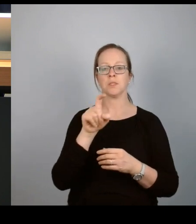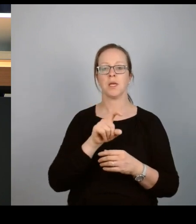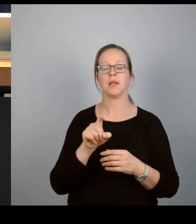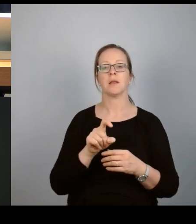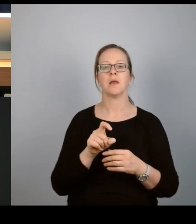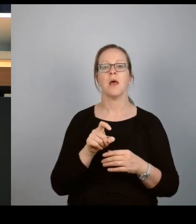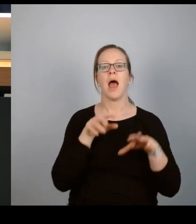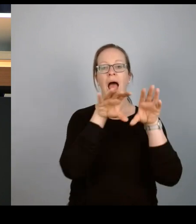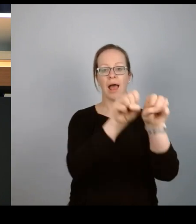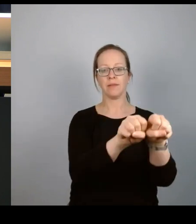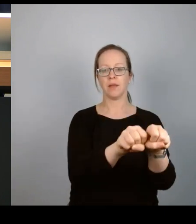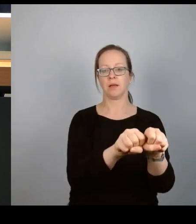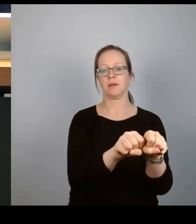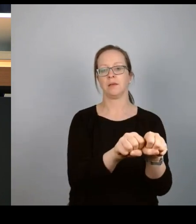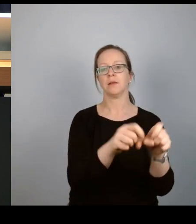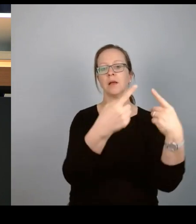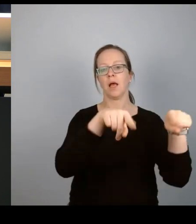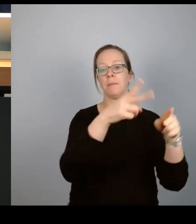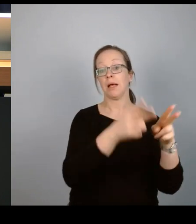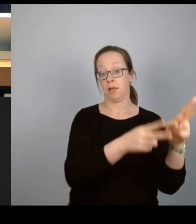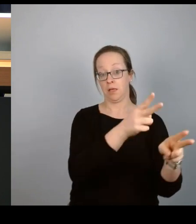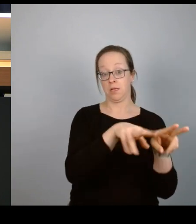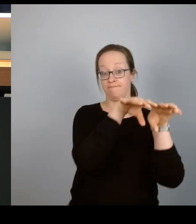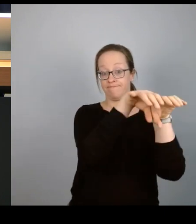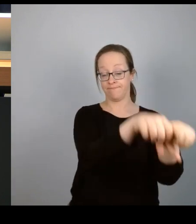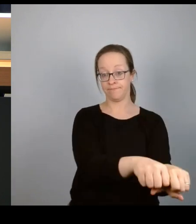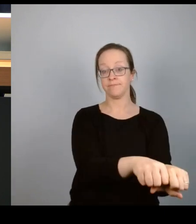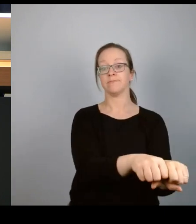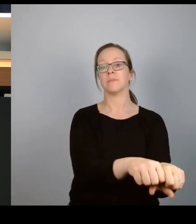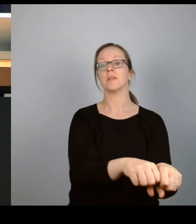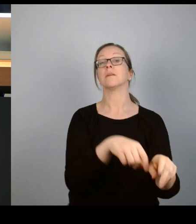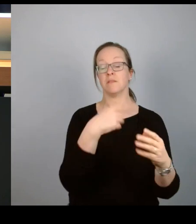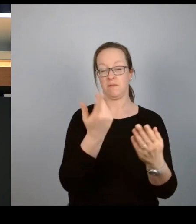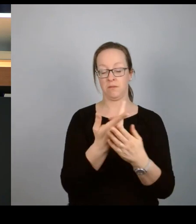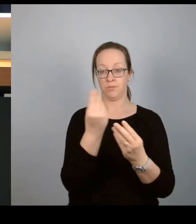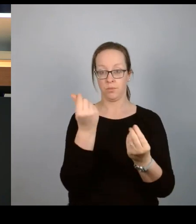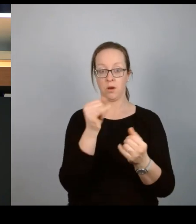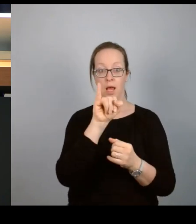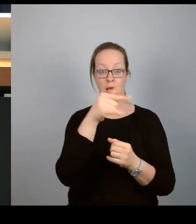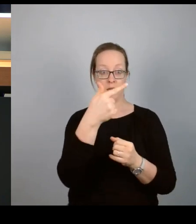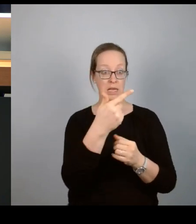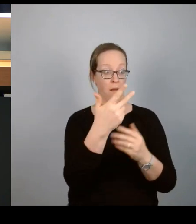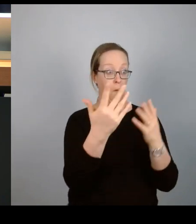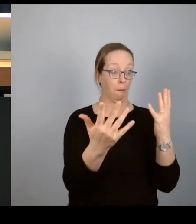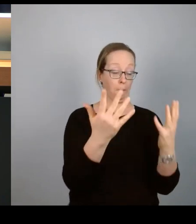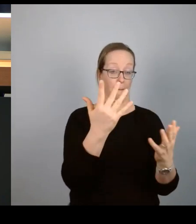gut digitalisierten Behörde sprechen können. Und im Bericht 2020 wurde dann dementsprechend auch noch gesagt: